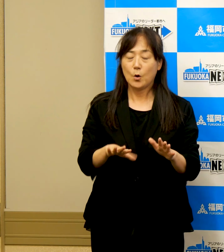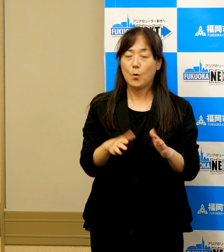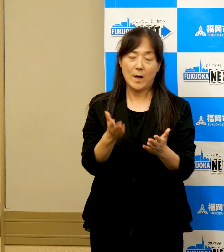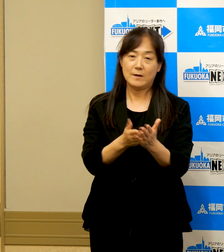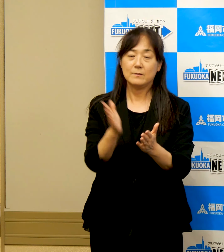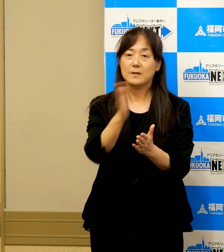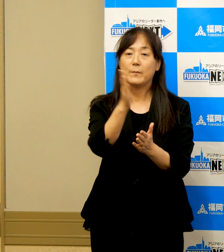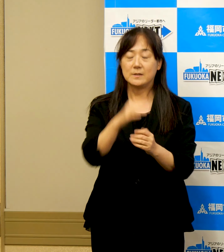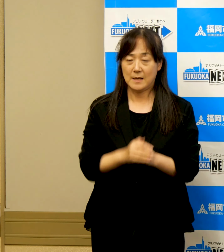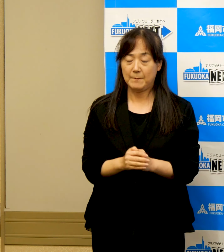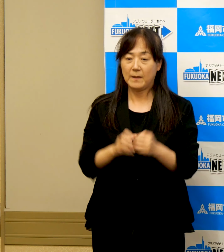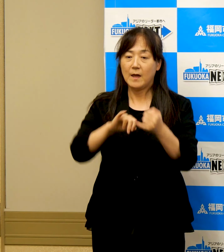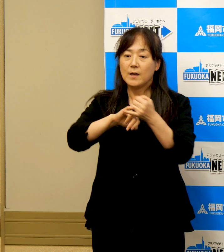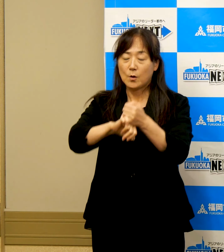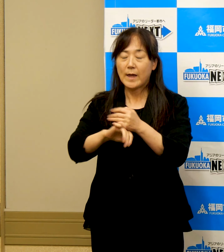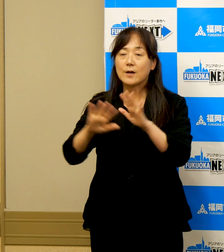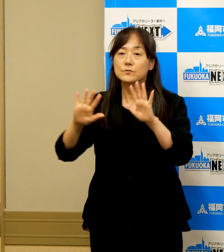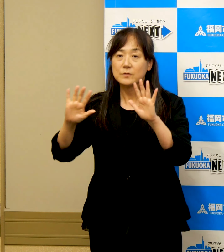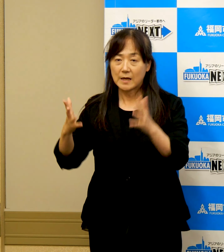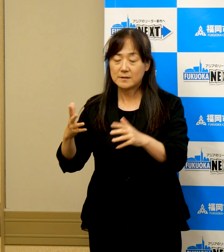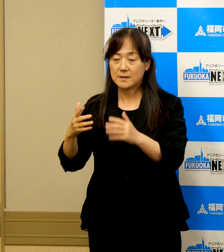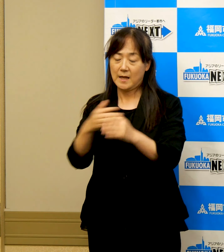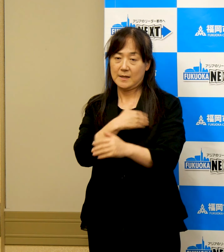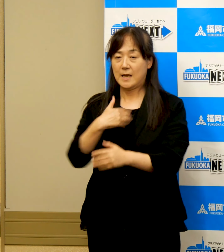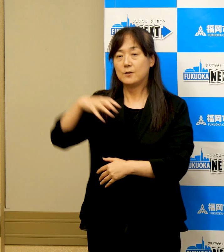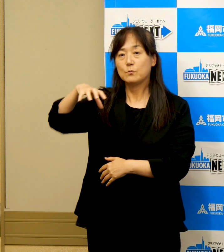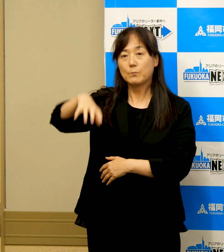まずは予約なしでできる場所というのを